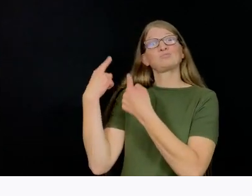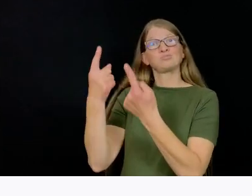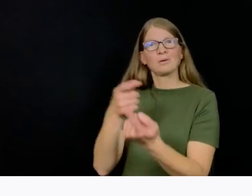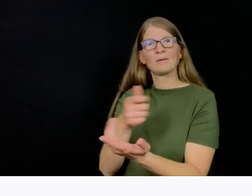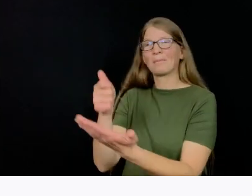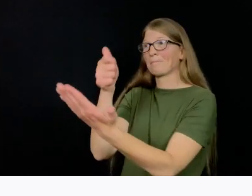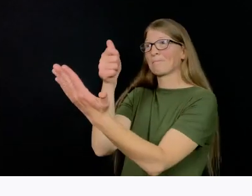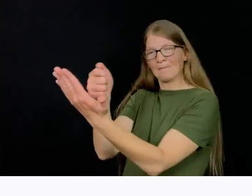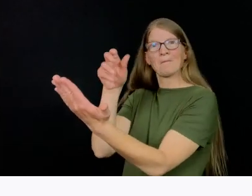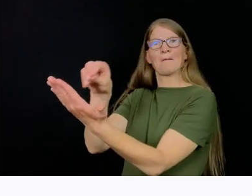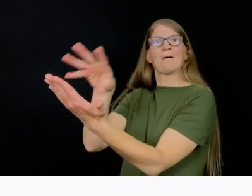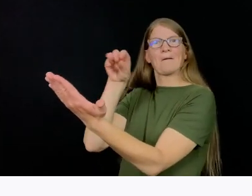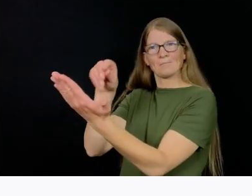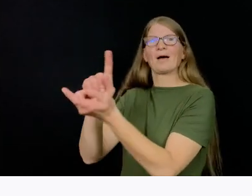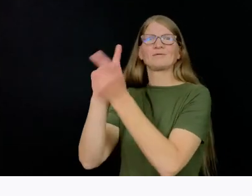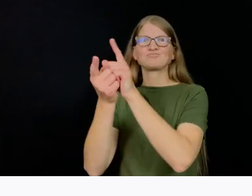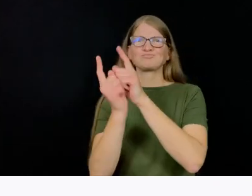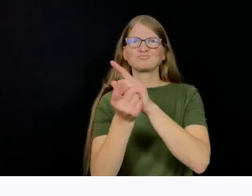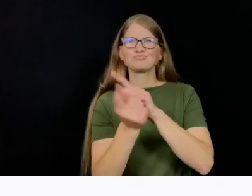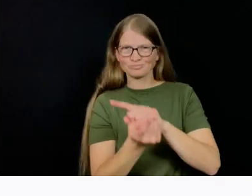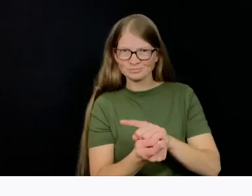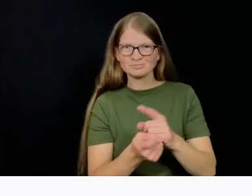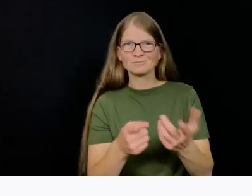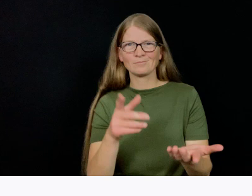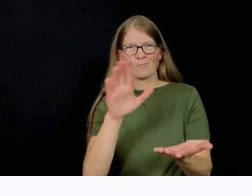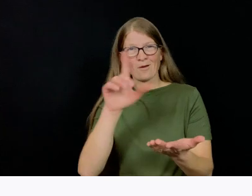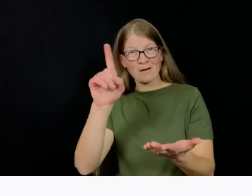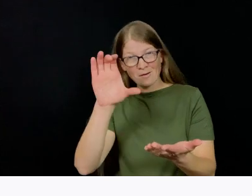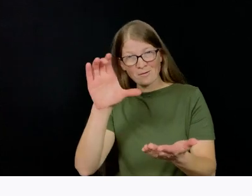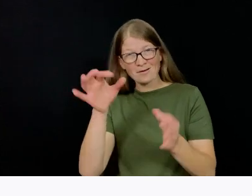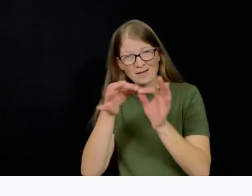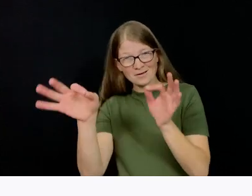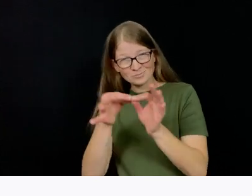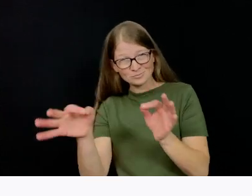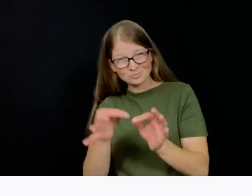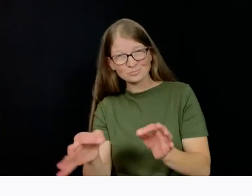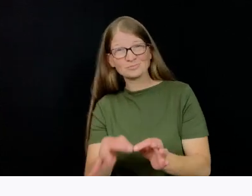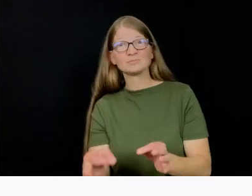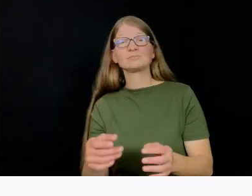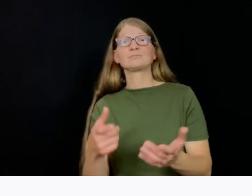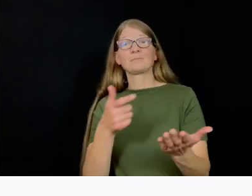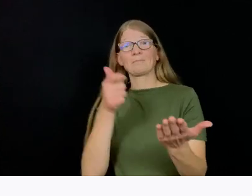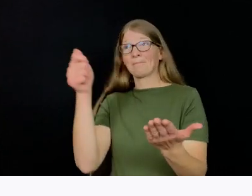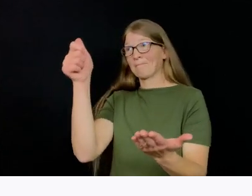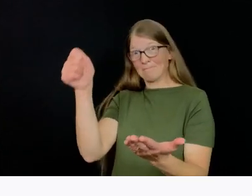لترجمة أكثر من 100 لغة باستخدام الكاميرا ولكن الآن يمكنكم النقر لسماع كيفية نطق الكلمات